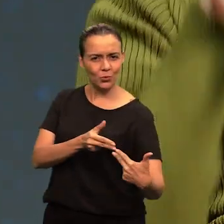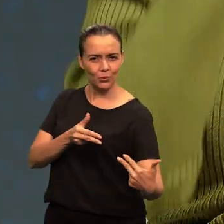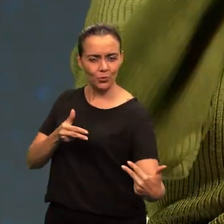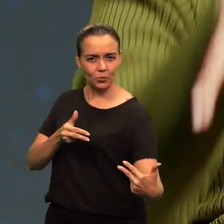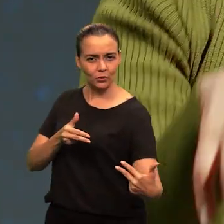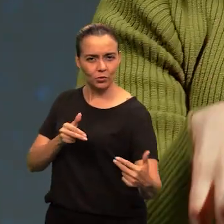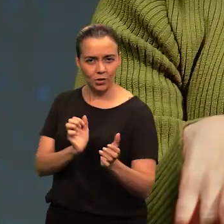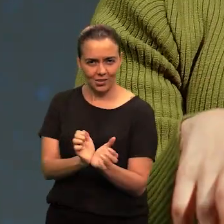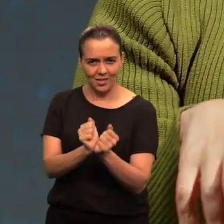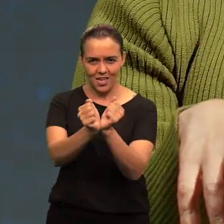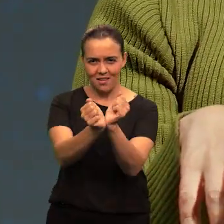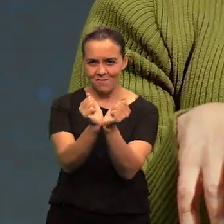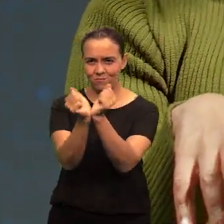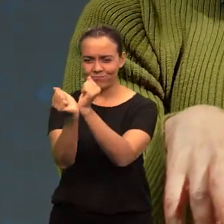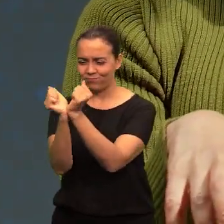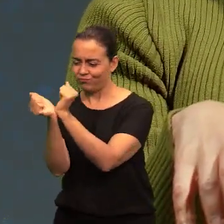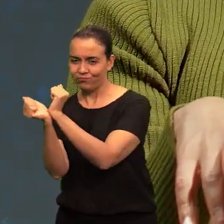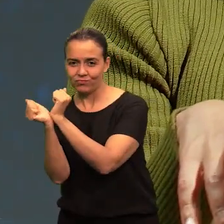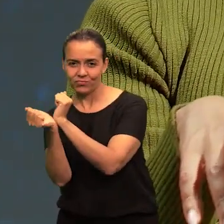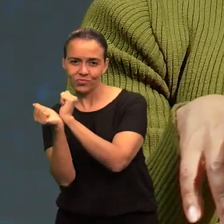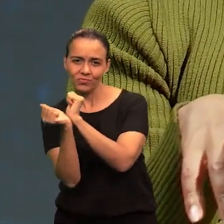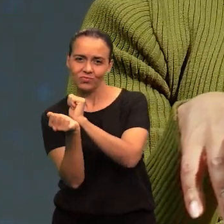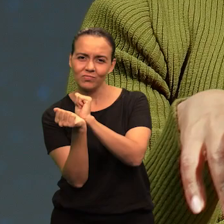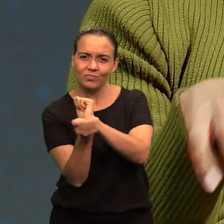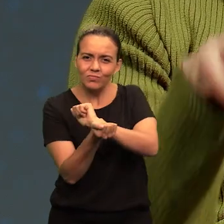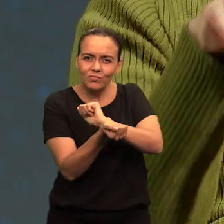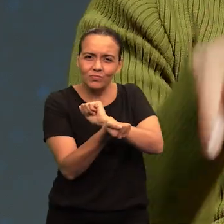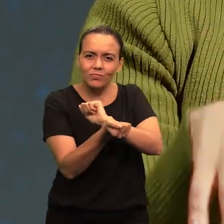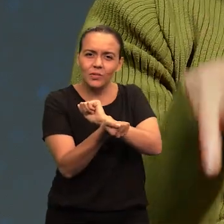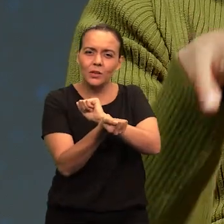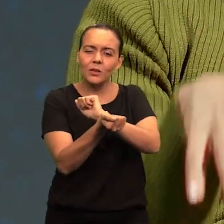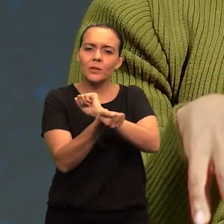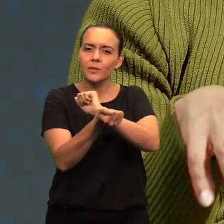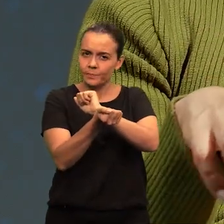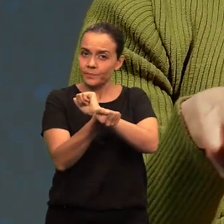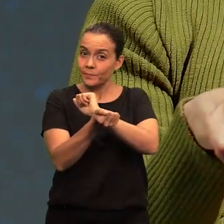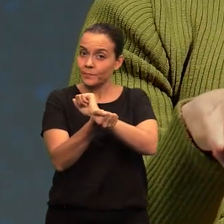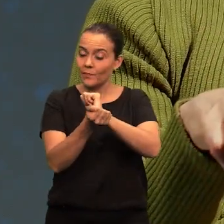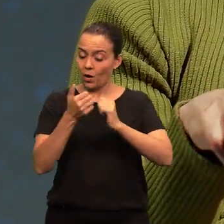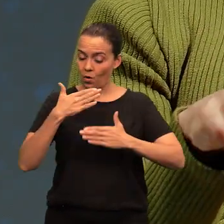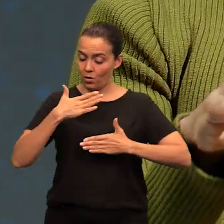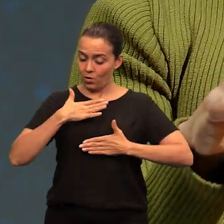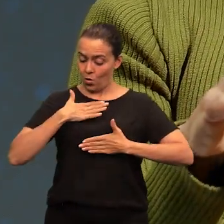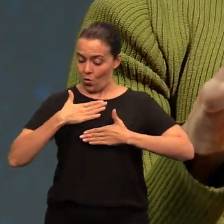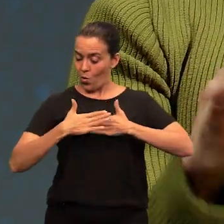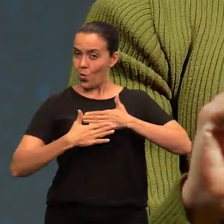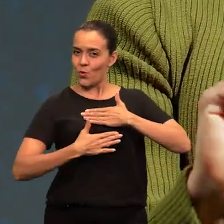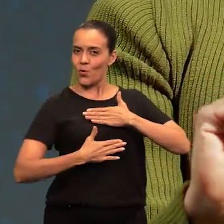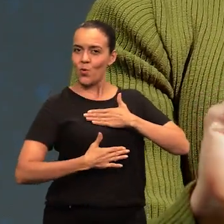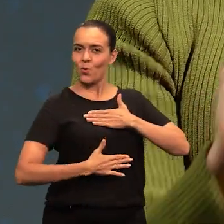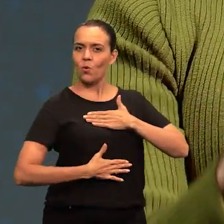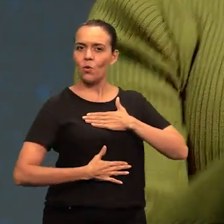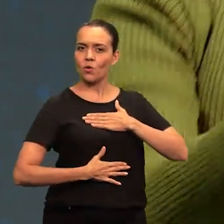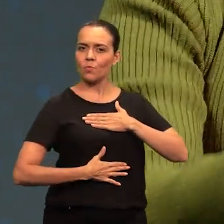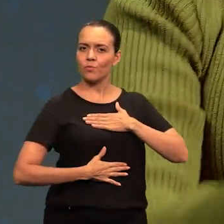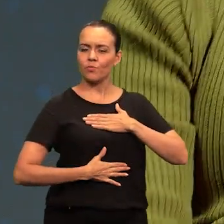escravizando essas pessoas, tornando esses corpos, também, corpos, que ao mesmo tempo, corpo-mercadoria,